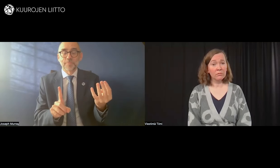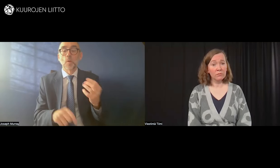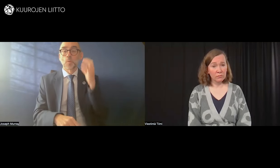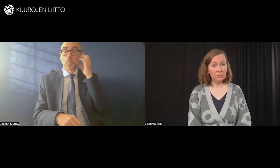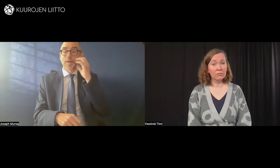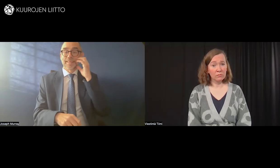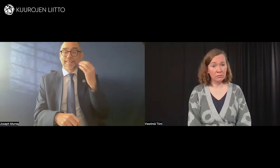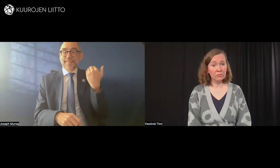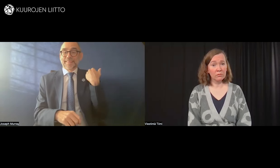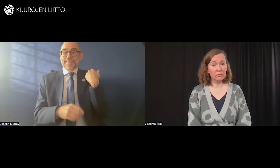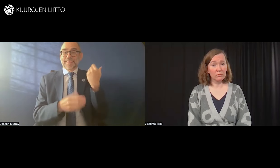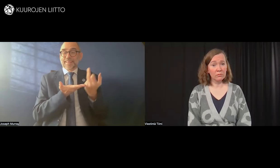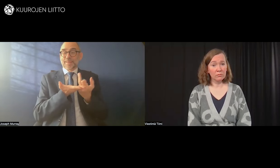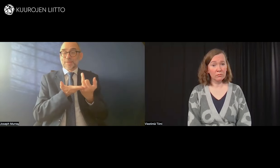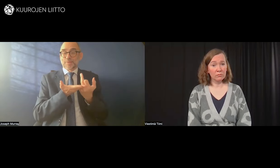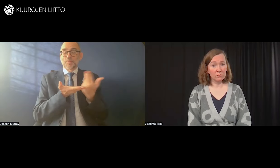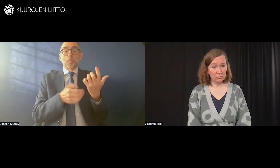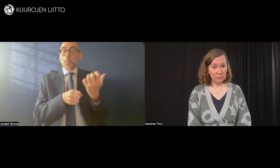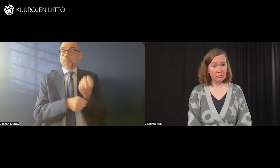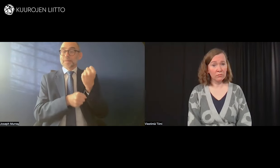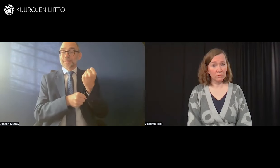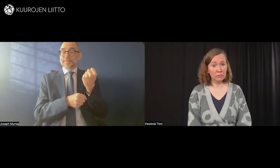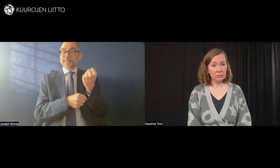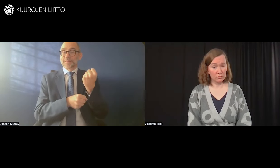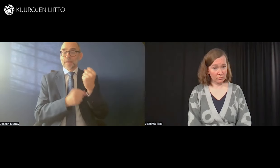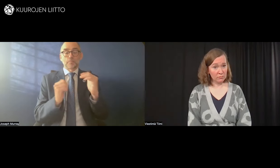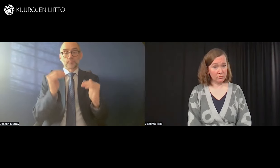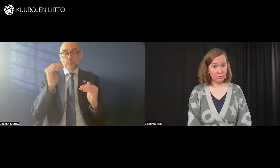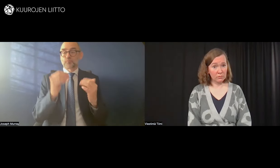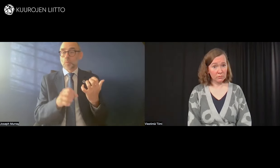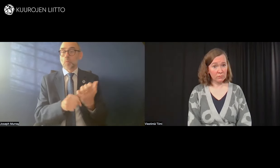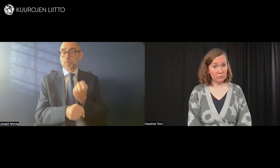UAE voitti isännyyden Jejussa aika selvin äänin.